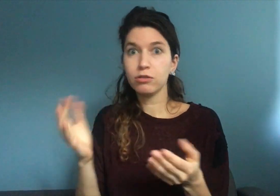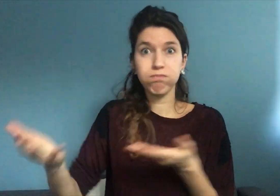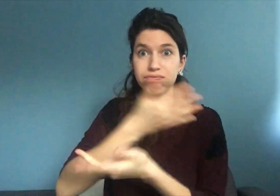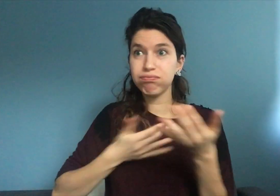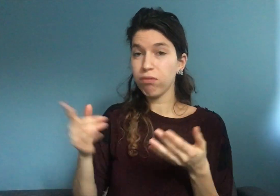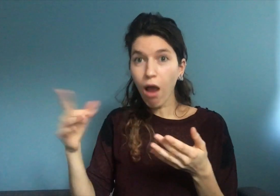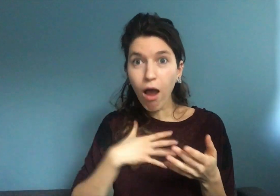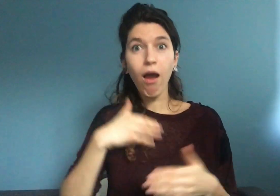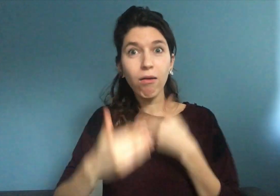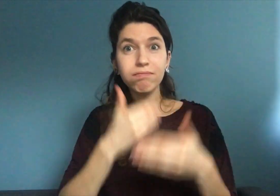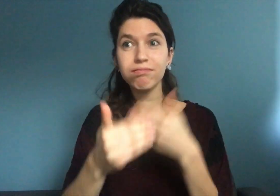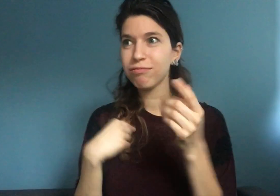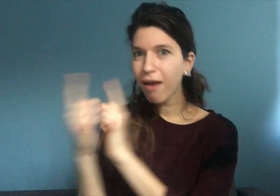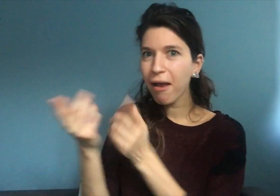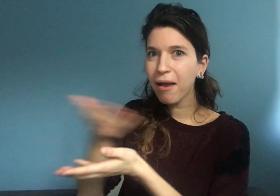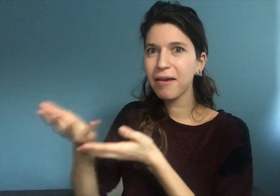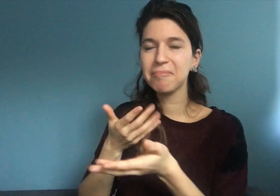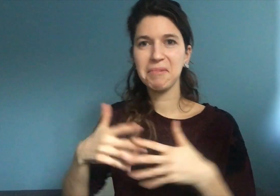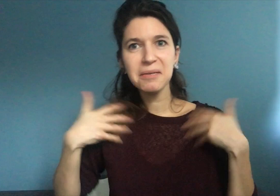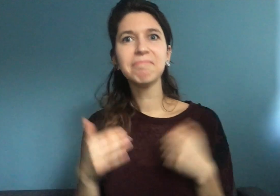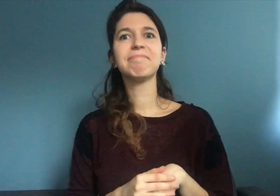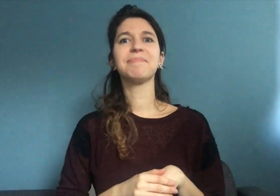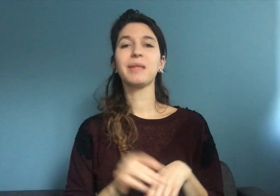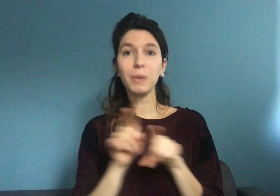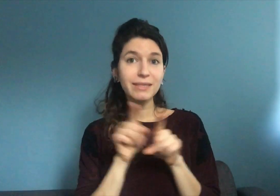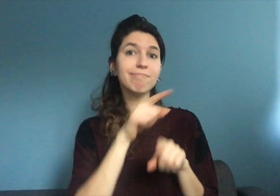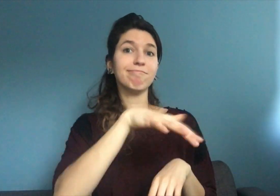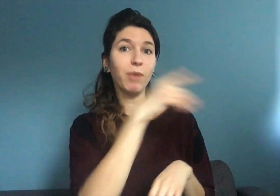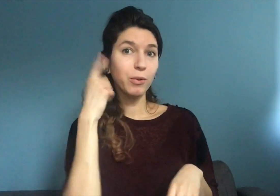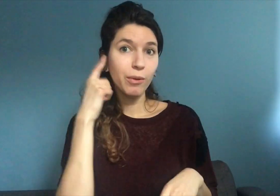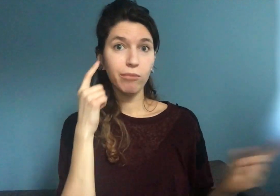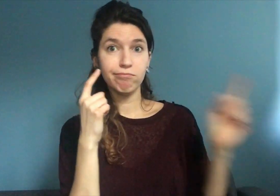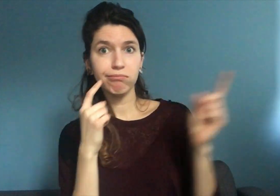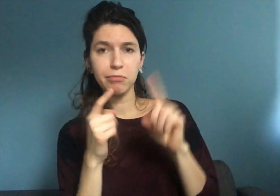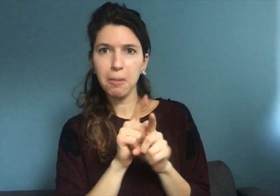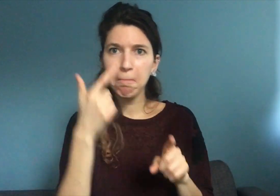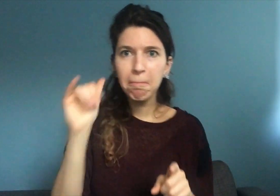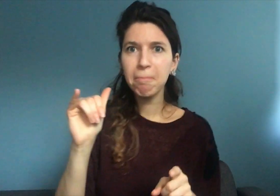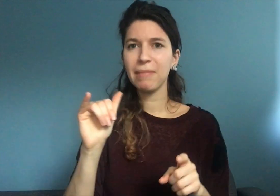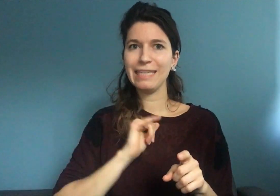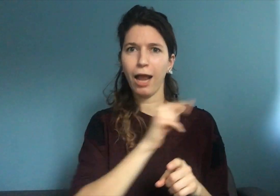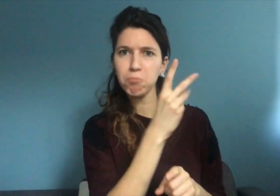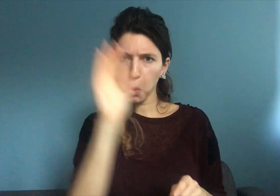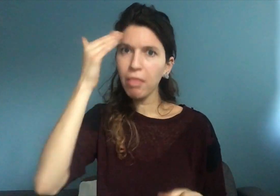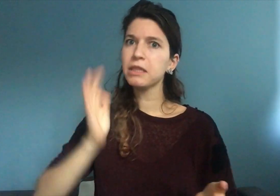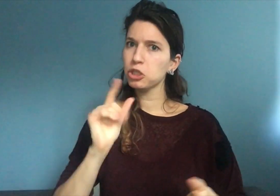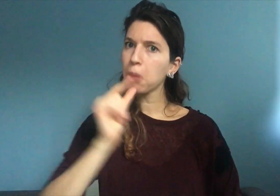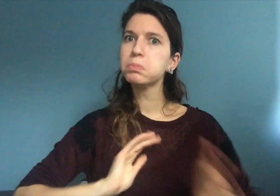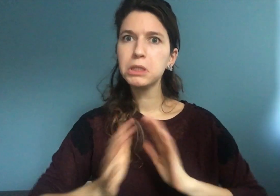Echanger avec eux fut très enrichissant. Parmi les entendants, certains s'y connaissaient déjà un peu,